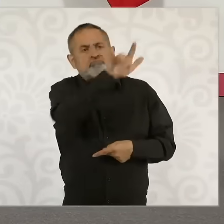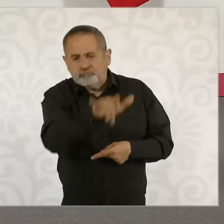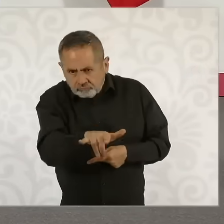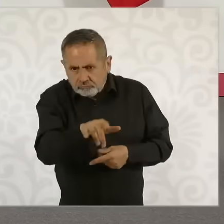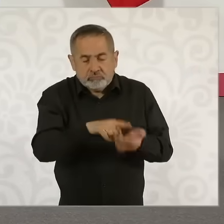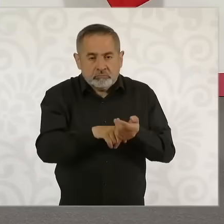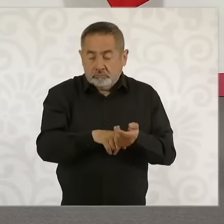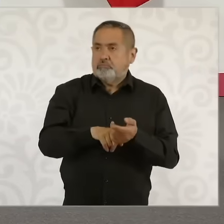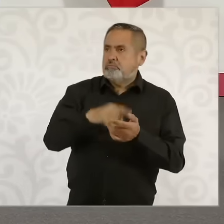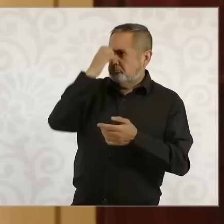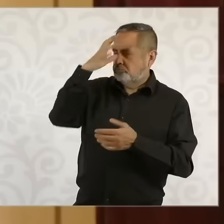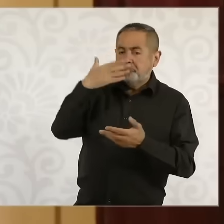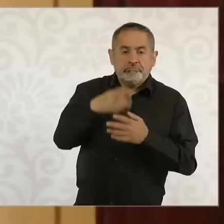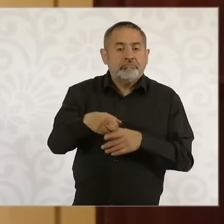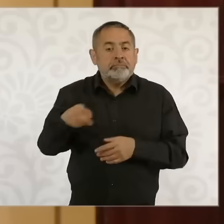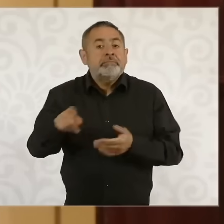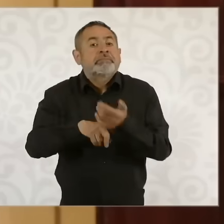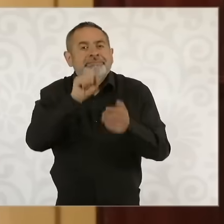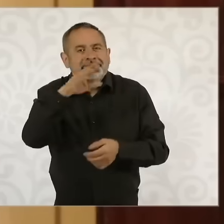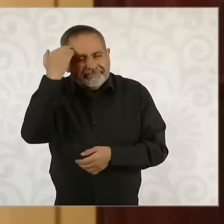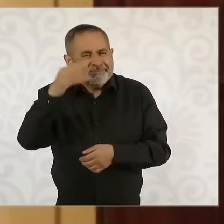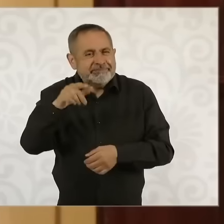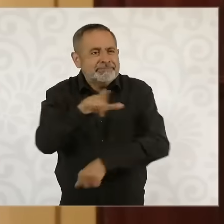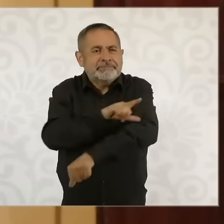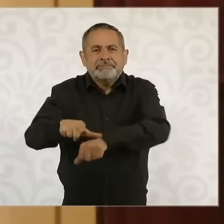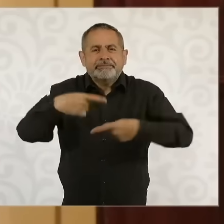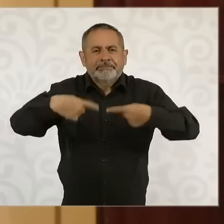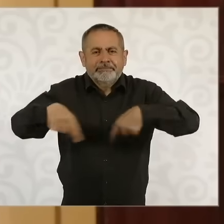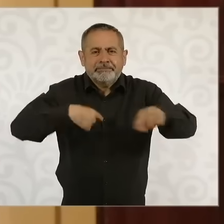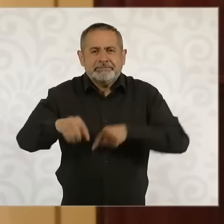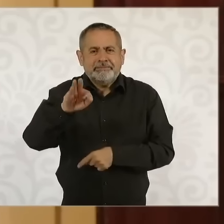de la de la FIFA con este espacio que tenemos ahí y hemos transportado más